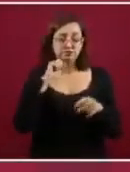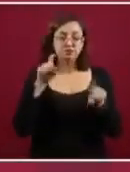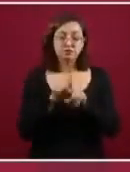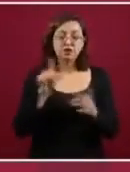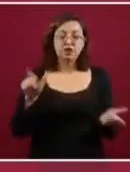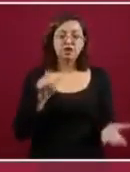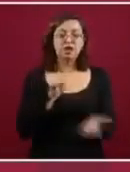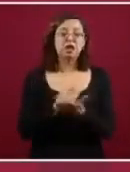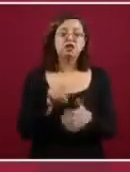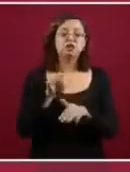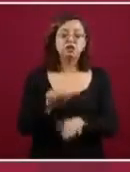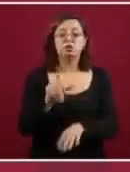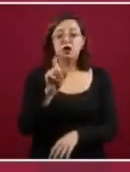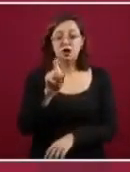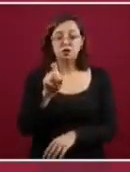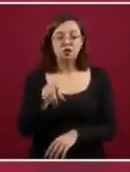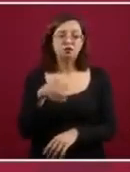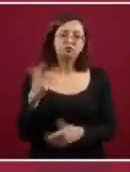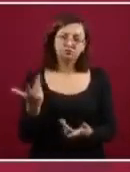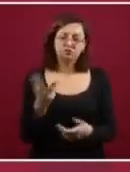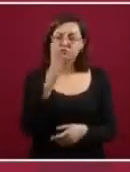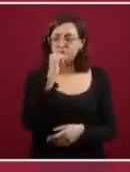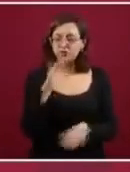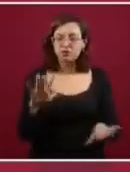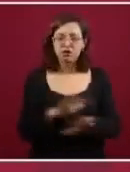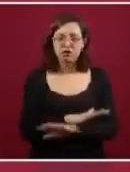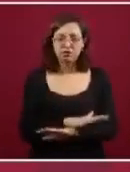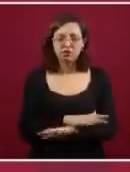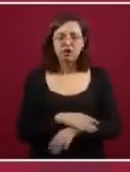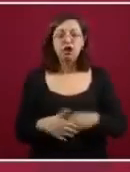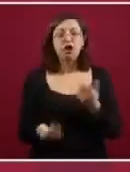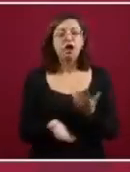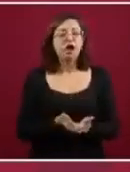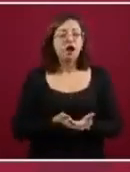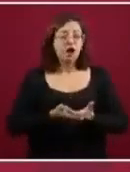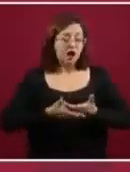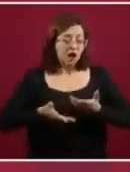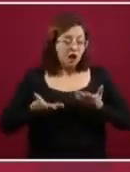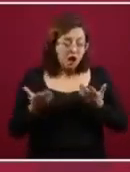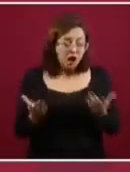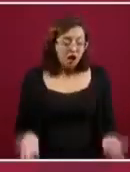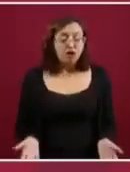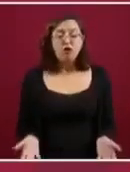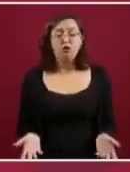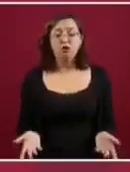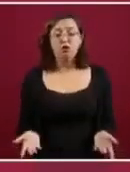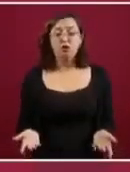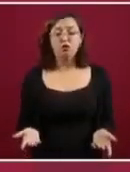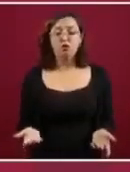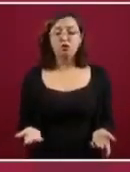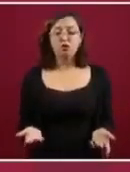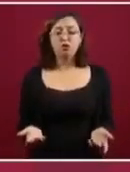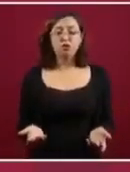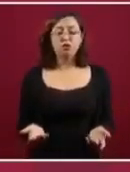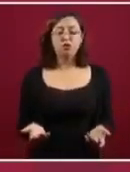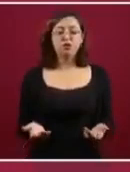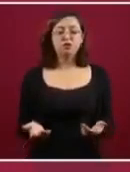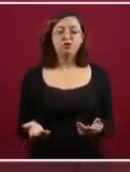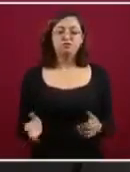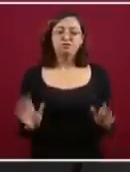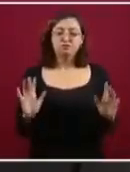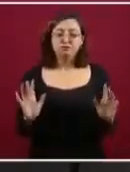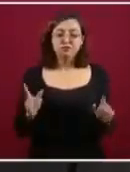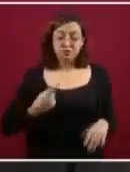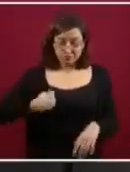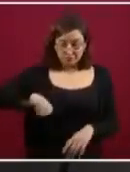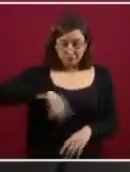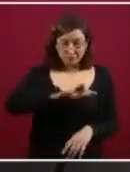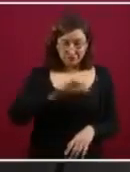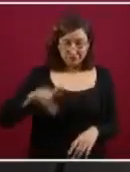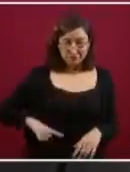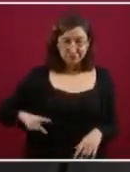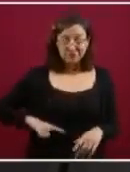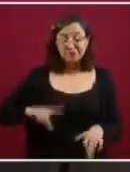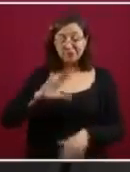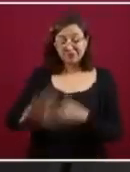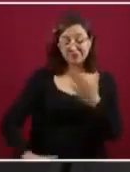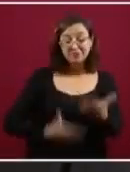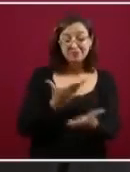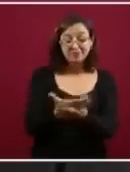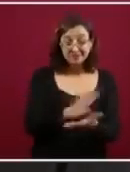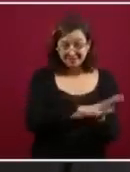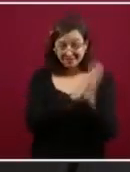la privatización del agua, de modo que ahora está muy remota esa posibilidad o, mejor